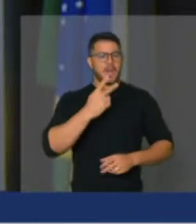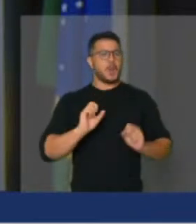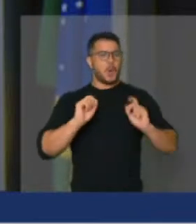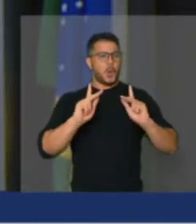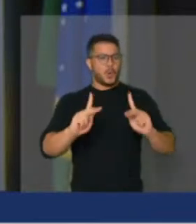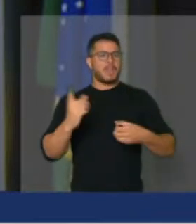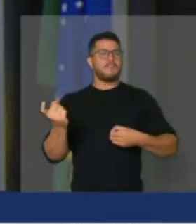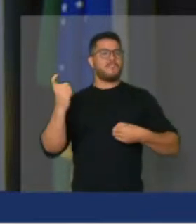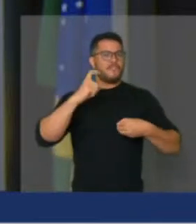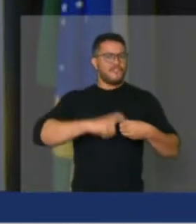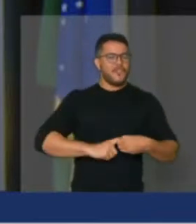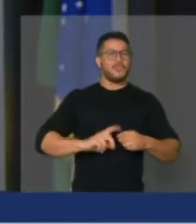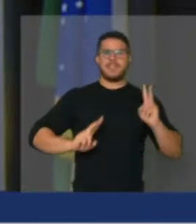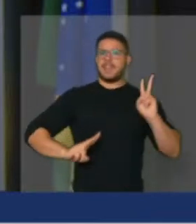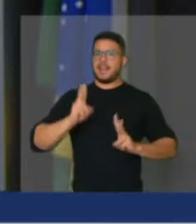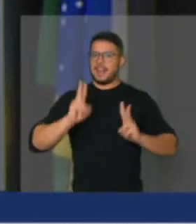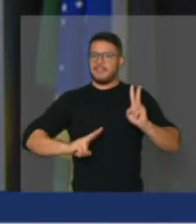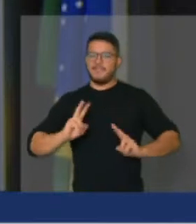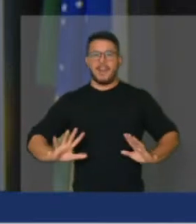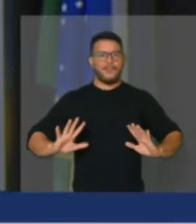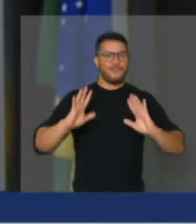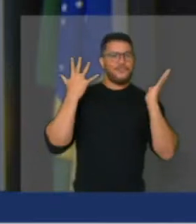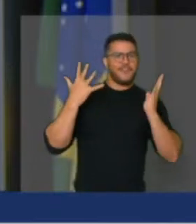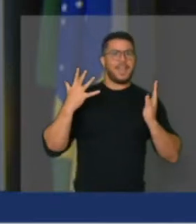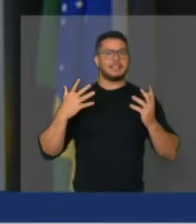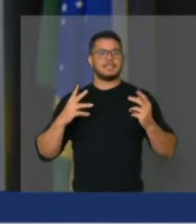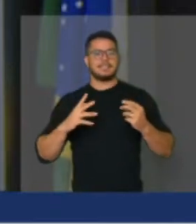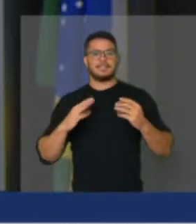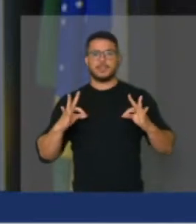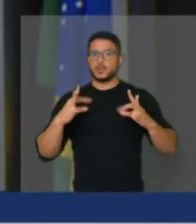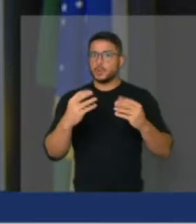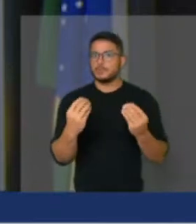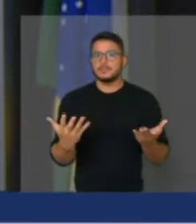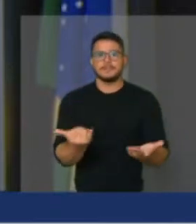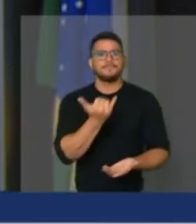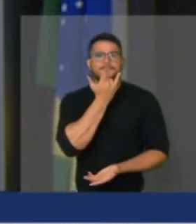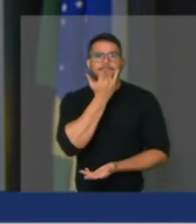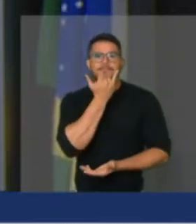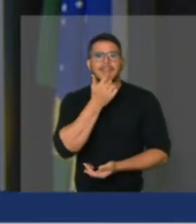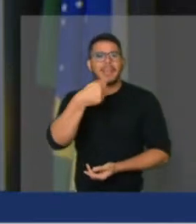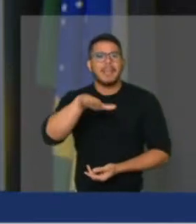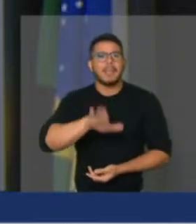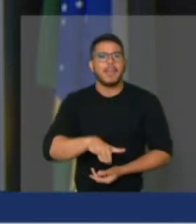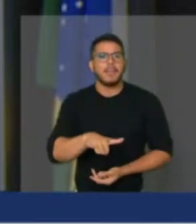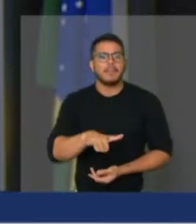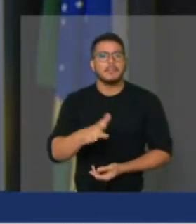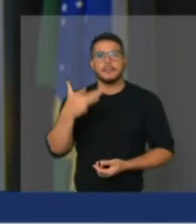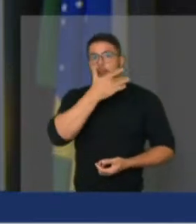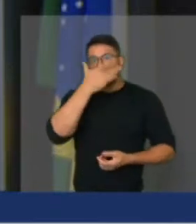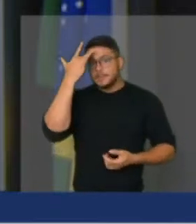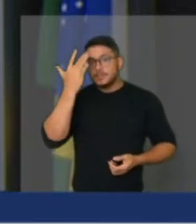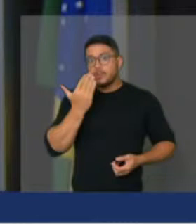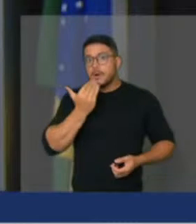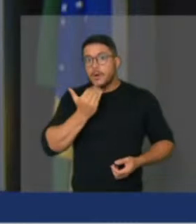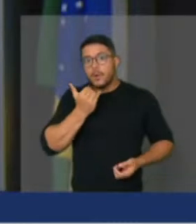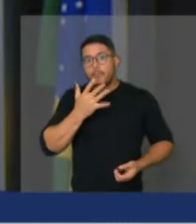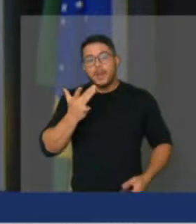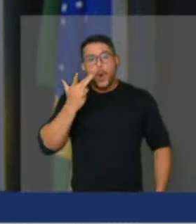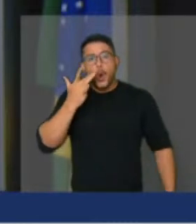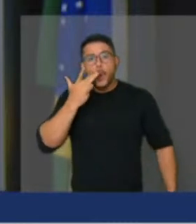QUEM? O PESSOAL ESTÁ COMENDO OSSO! INFLAÇÃO ESTÁ BATENDO 10%, DESDE, BATENDO RECORDE DESDE O PLANO REAL, IGP-M BATENDO 30%, MISÉRIA